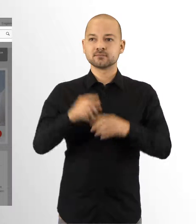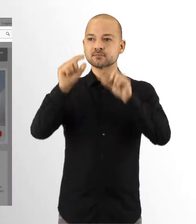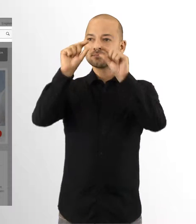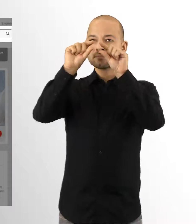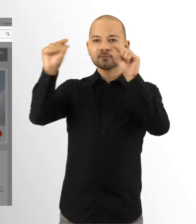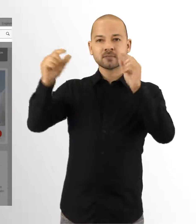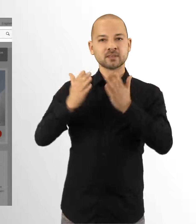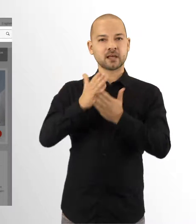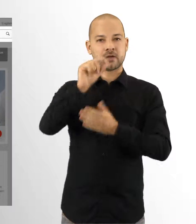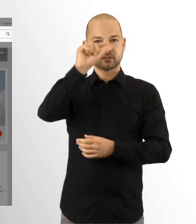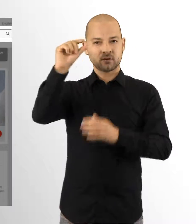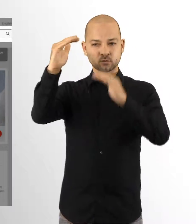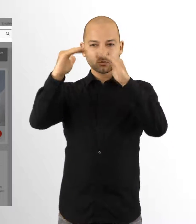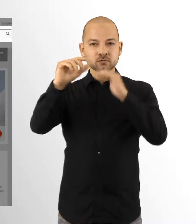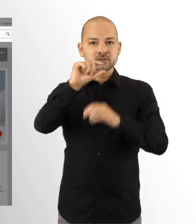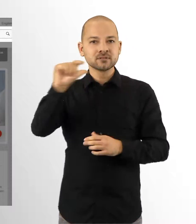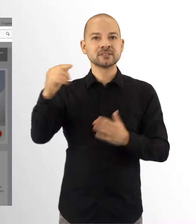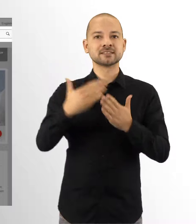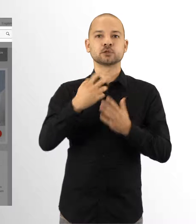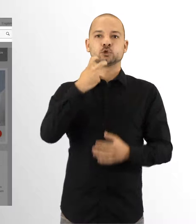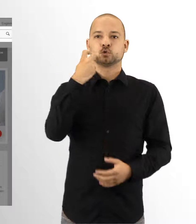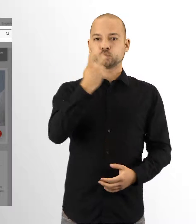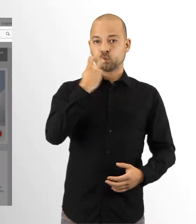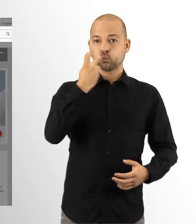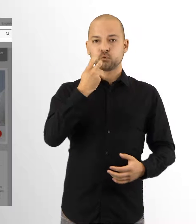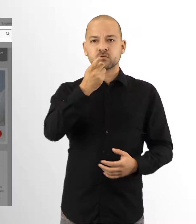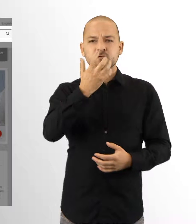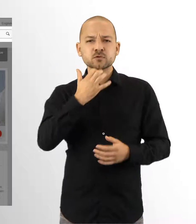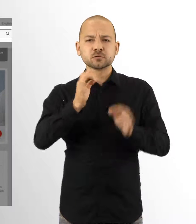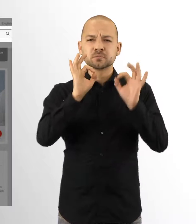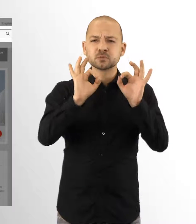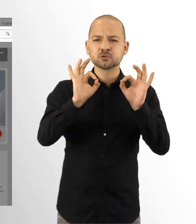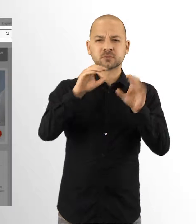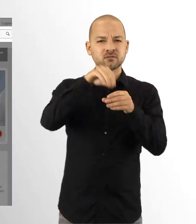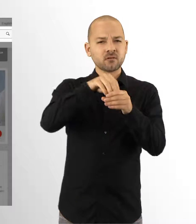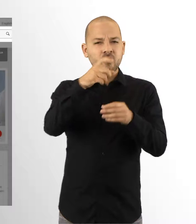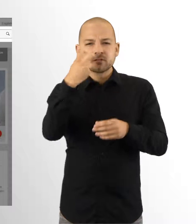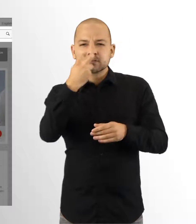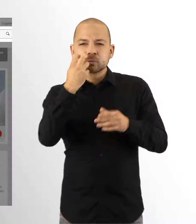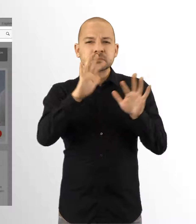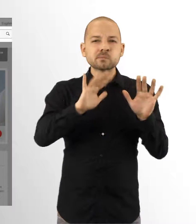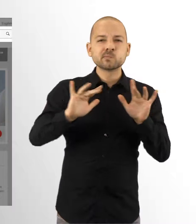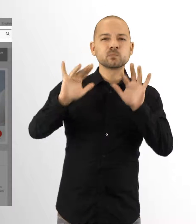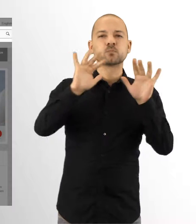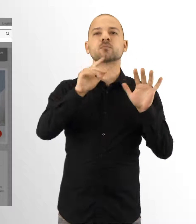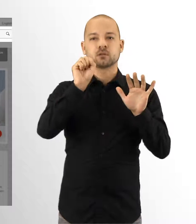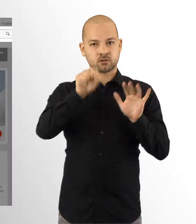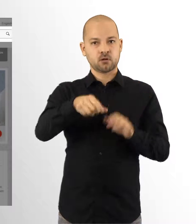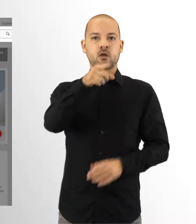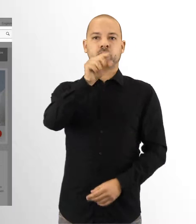Unter der Navigationsleiste des Kopfbereiches befindet sich die Suchfunktion, mit der Sie unsere Internetseite gezielt nach bestimmten Inhalten durchsuchen können.